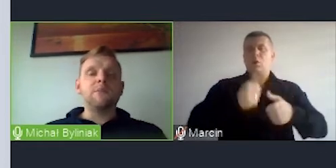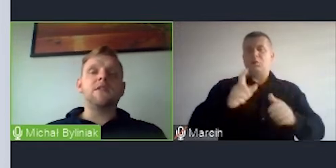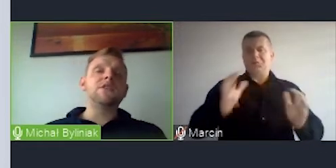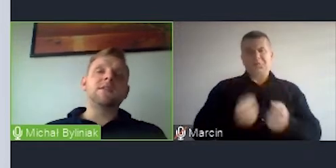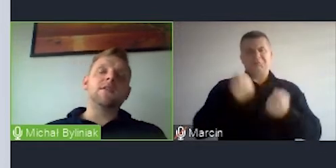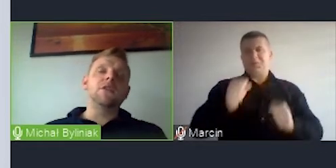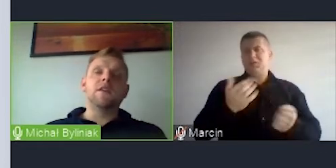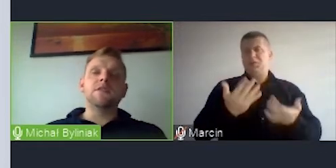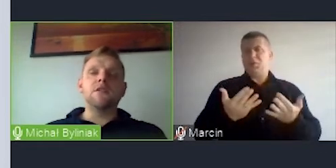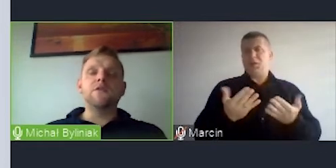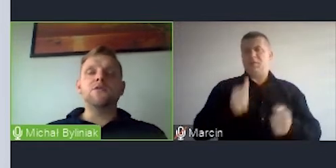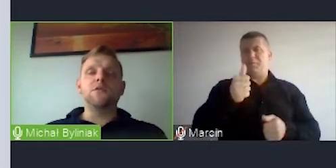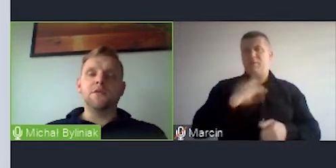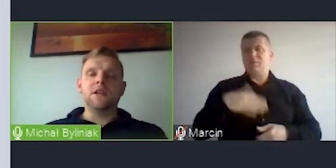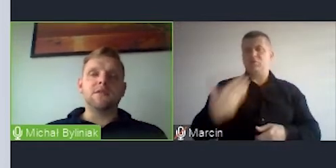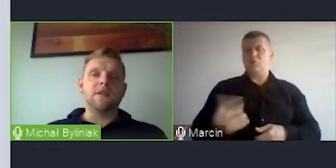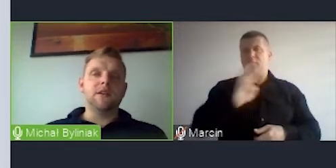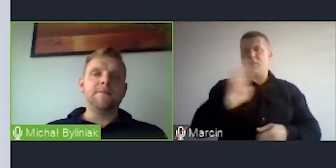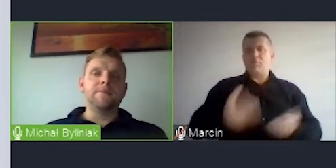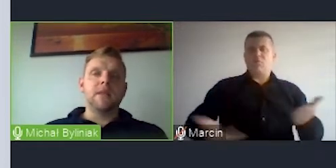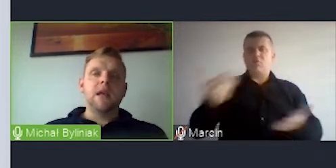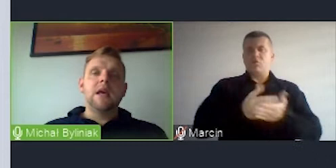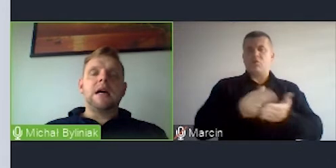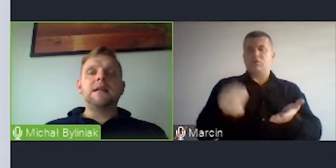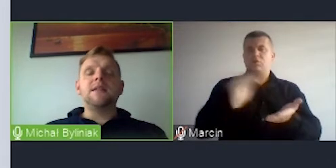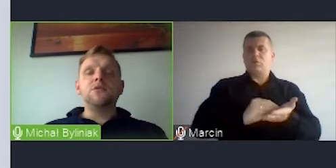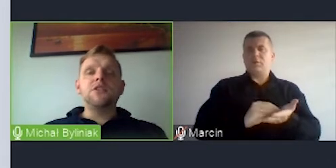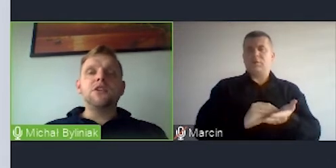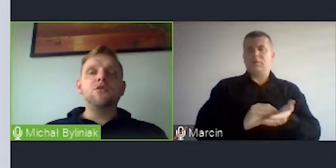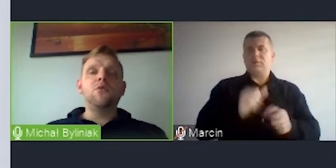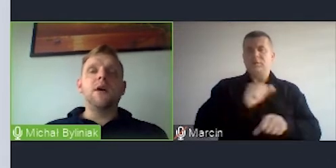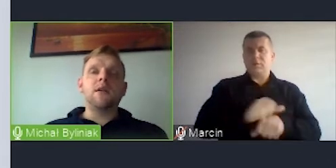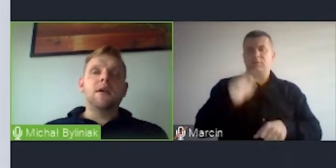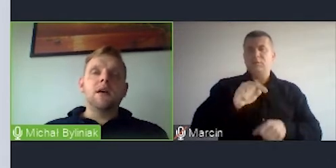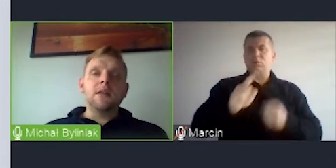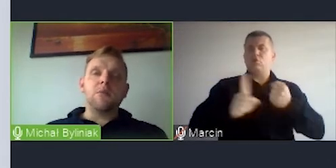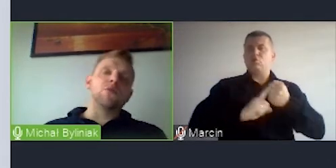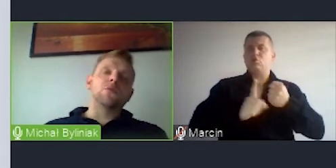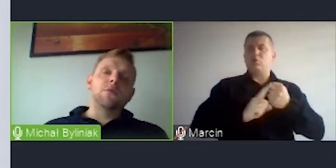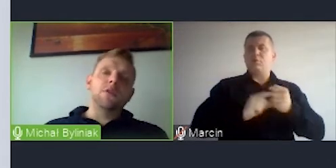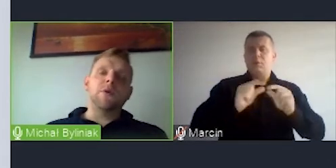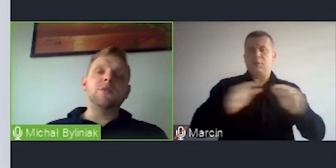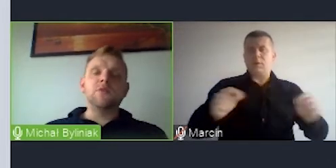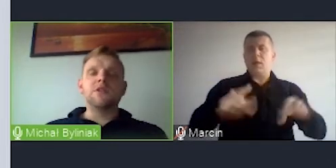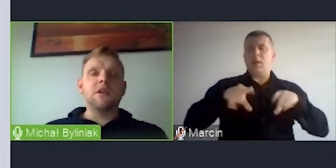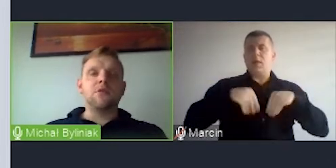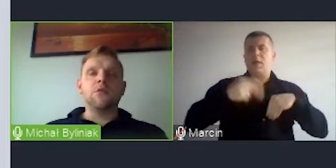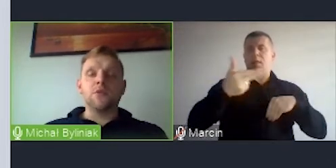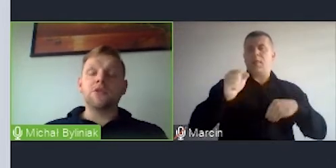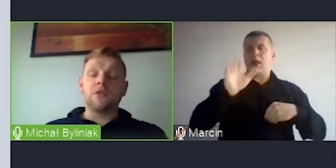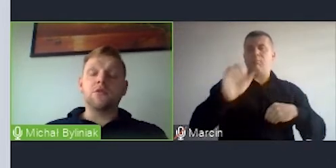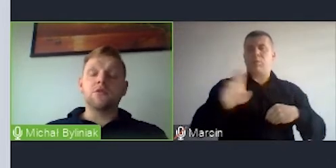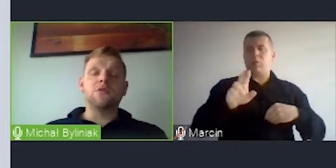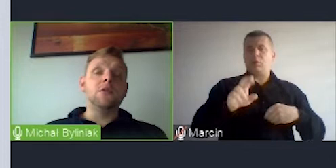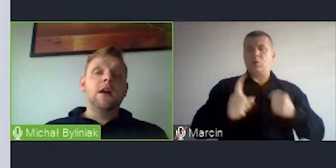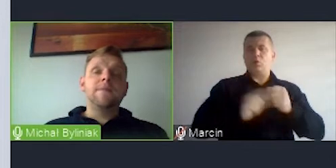Na pierwszej stronie waszego wniosku o dofinansowanie znajduje się numer naboru i po tym numerze naboru, po numerze konkursu,